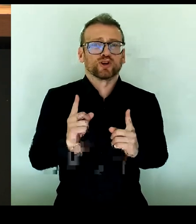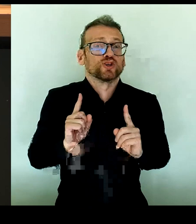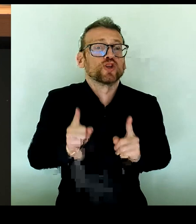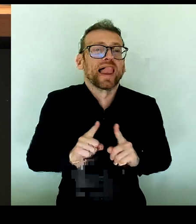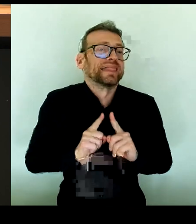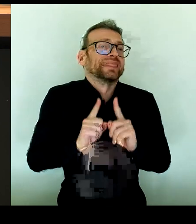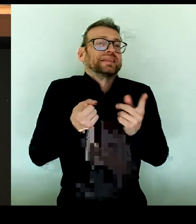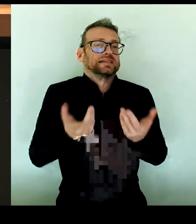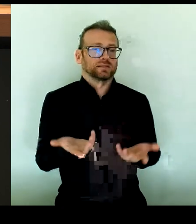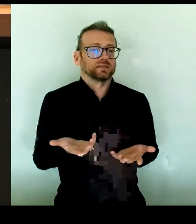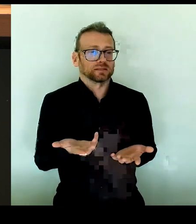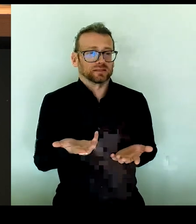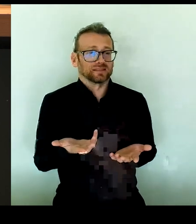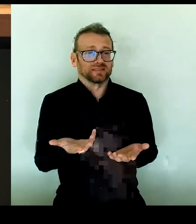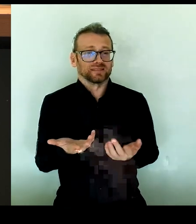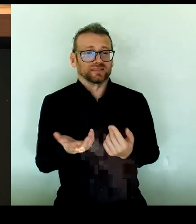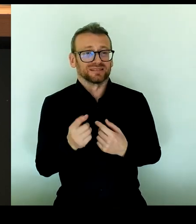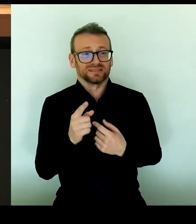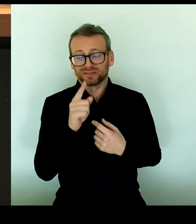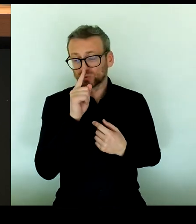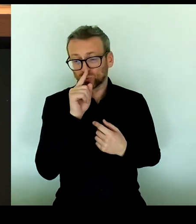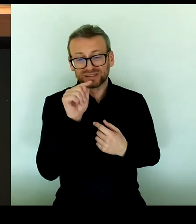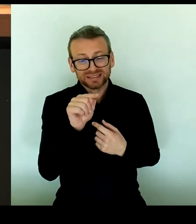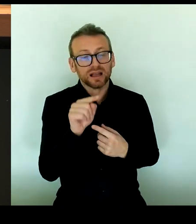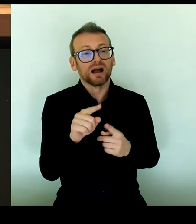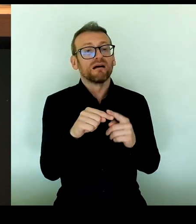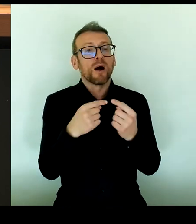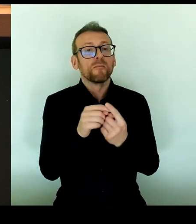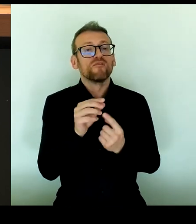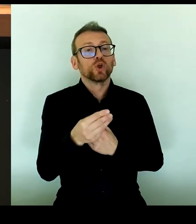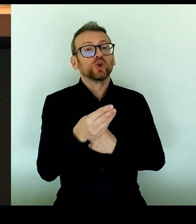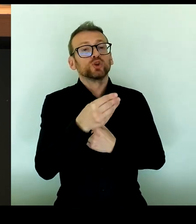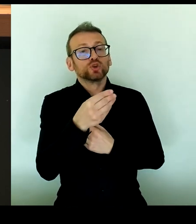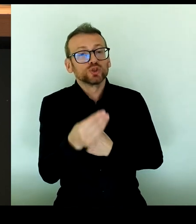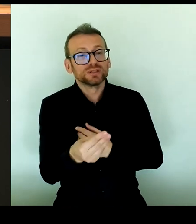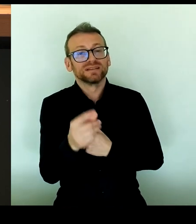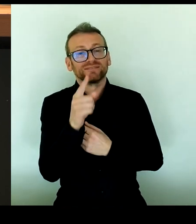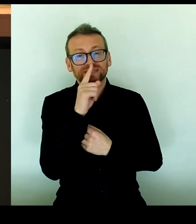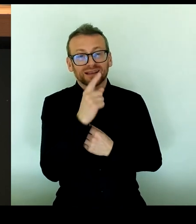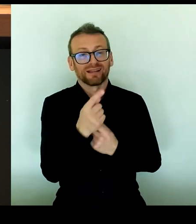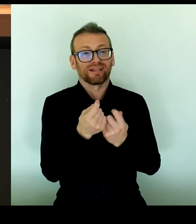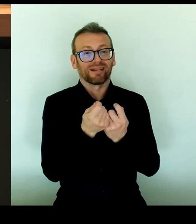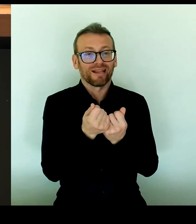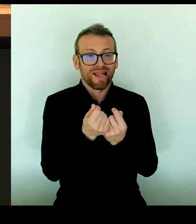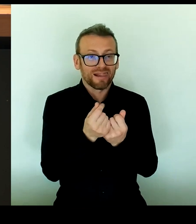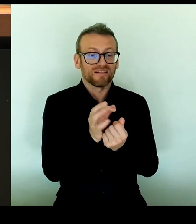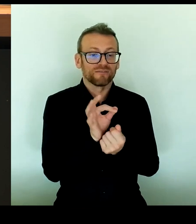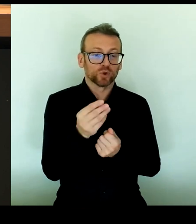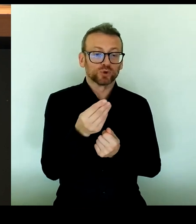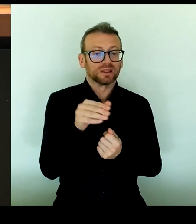aber nicht durch einen rot-rot-grünen Nannystaat und deswegen lehnen wir diesen Unfug komplett ab. Vielen Dank. (Rednerwechsel) (Beifall)